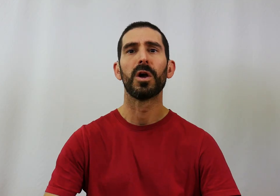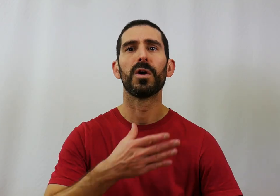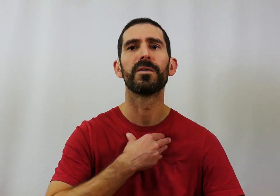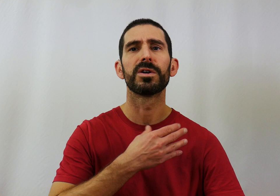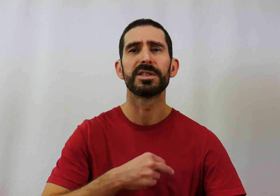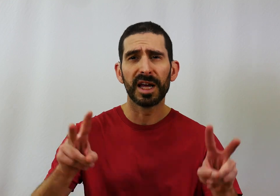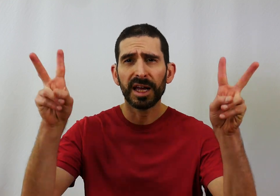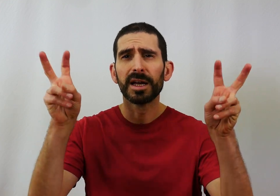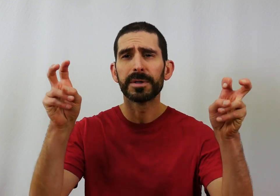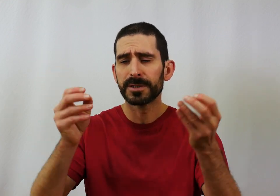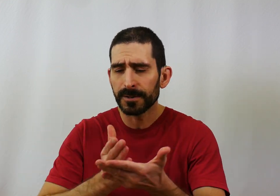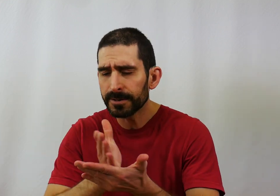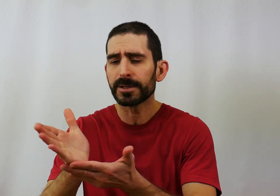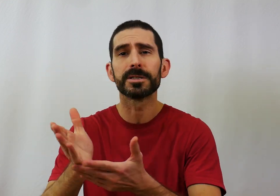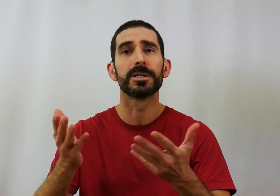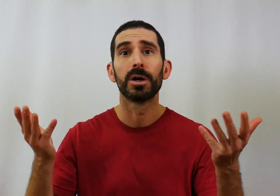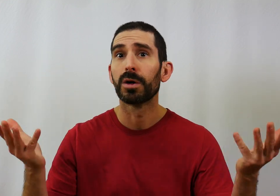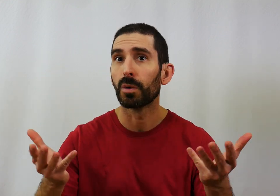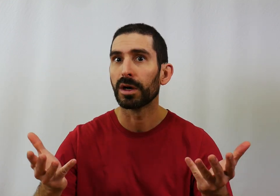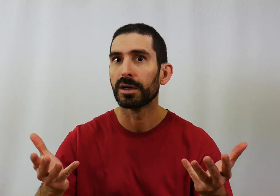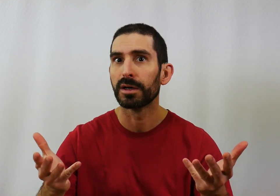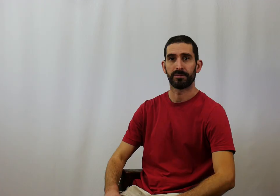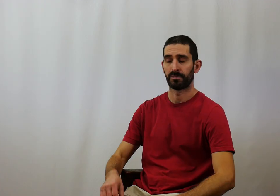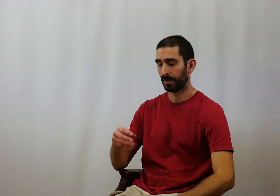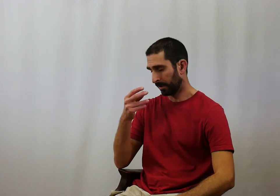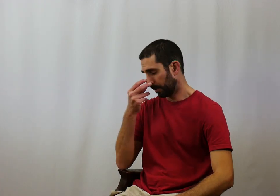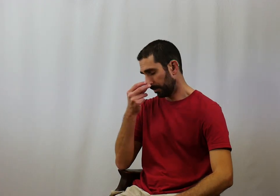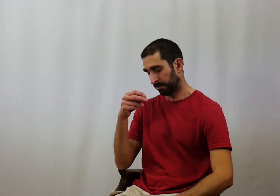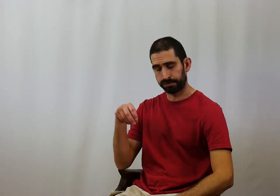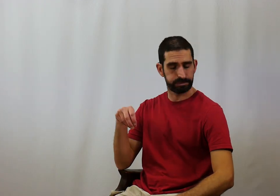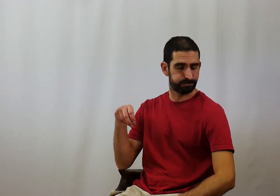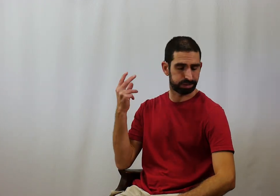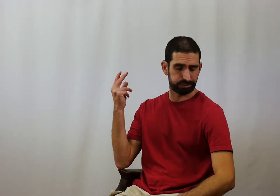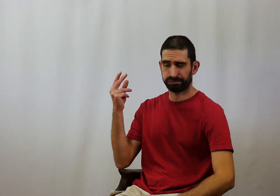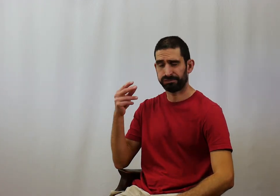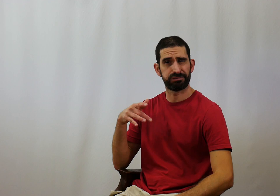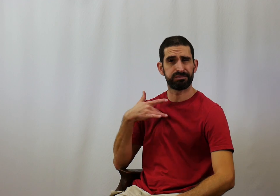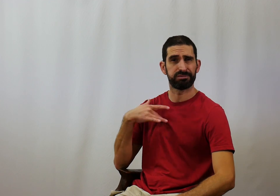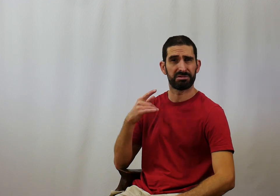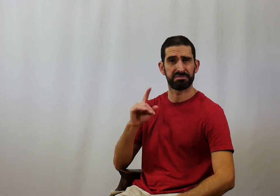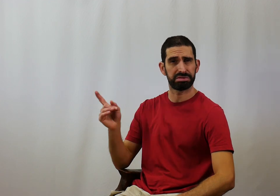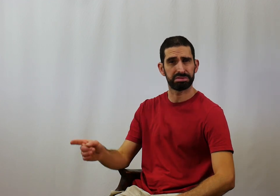Que veut dire cette expression ? Que je m'en fous. Ça ne m'intéresse pas.